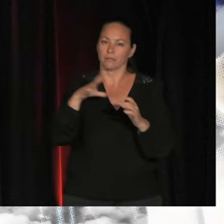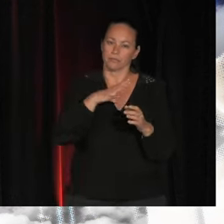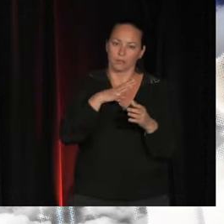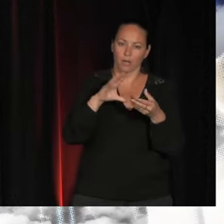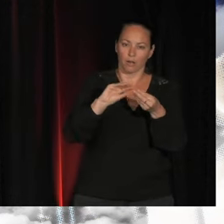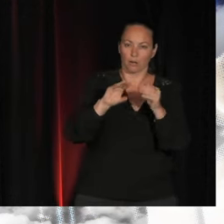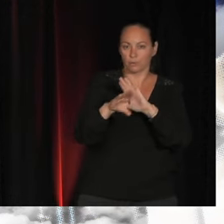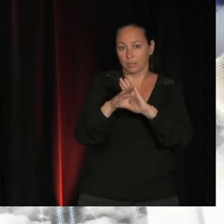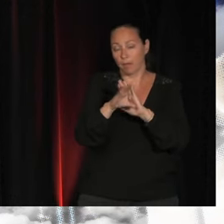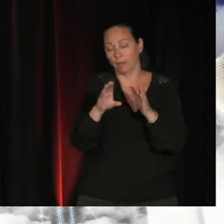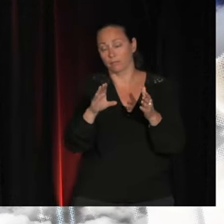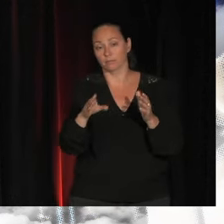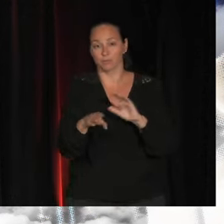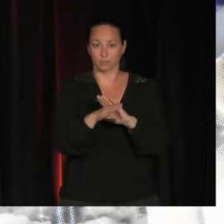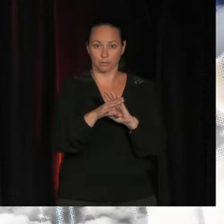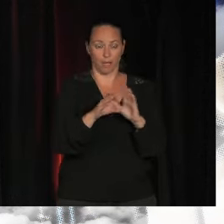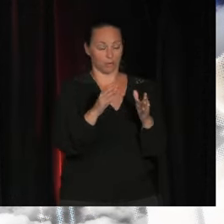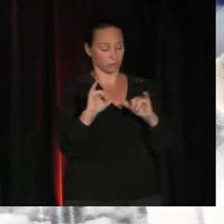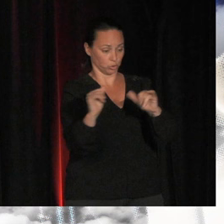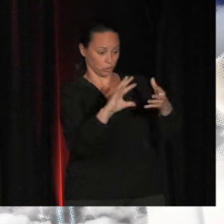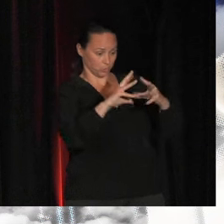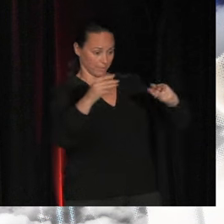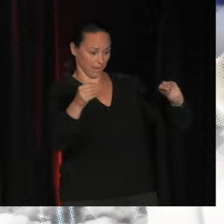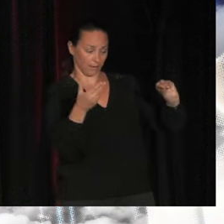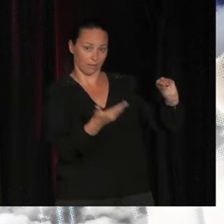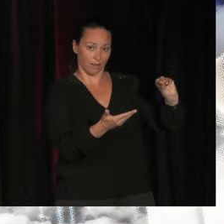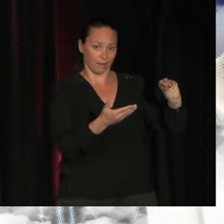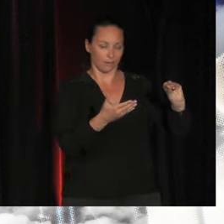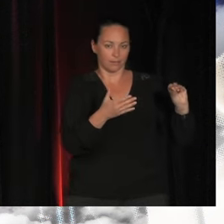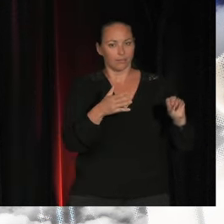Déjà, fondamentalement, dans le design du jeu, il y a quelque chose dont les gens se sont rendu compte,